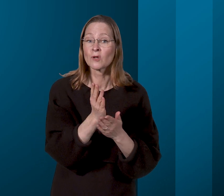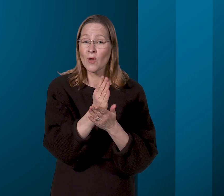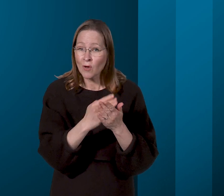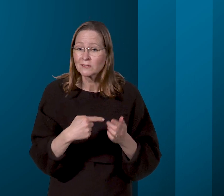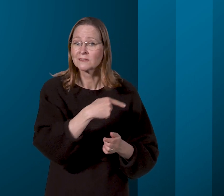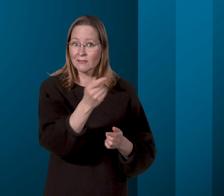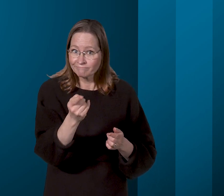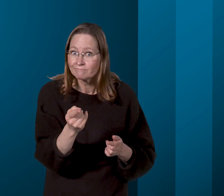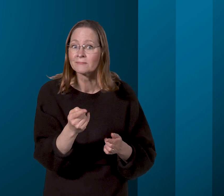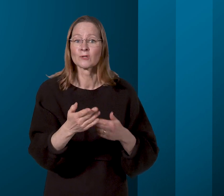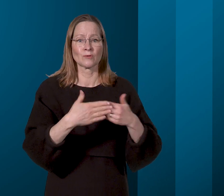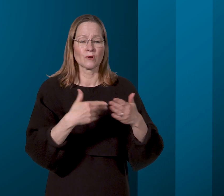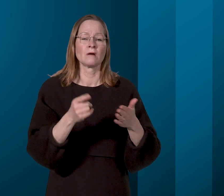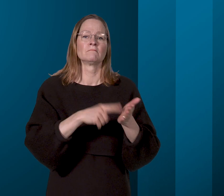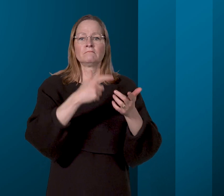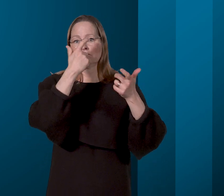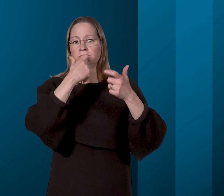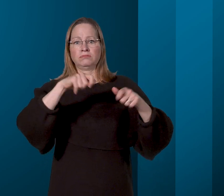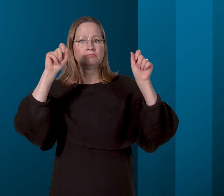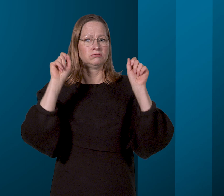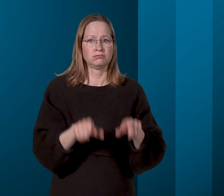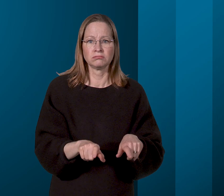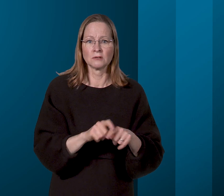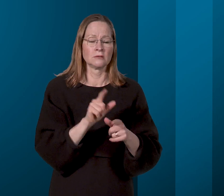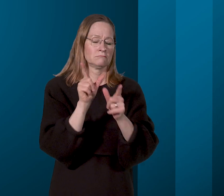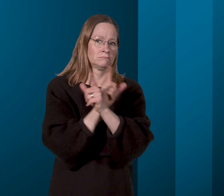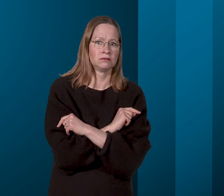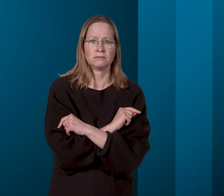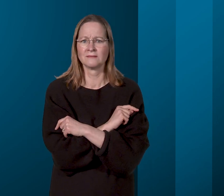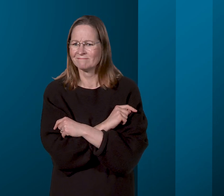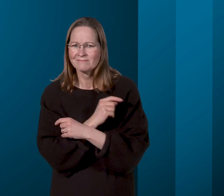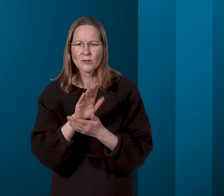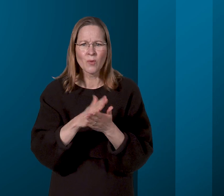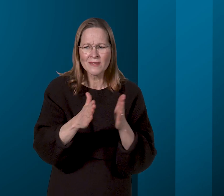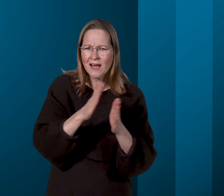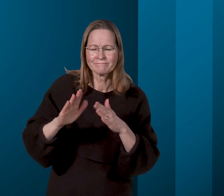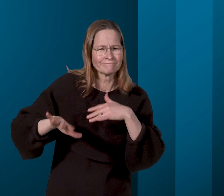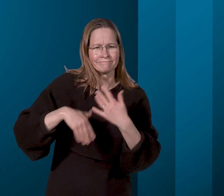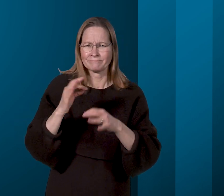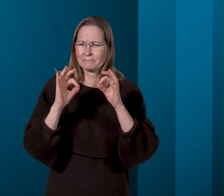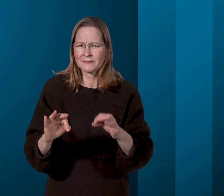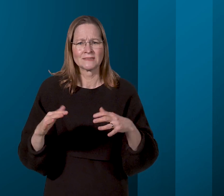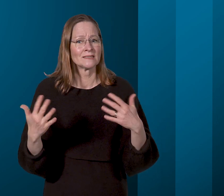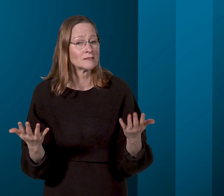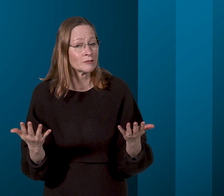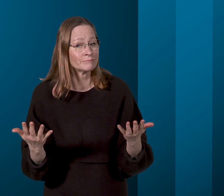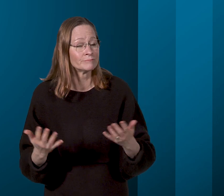Osa on jopa irtisanoutunut työstään uuvuttuaan - toimimattomiin tulkkausjärjestelyihin.